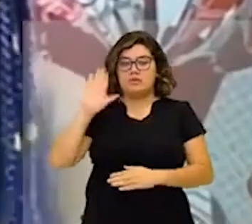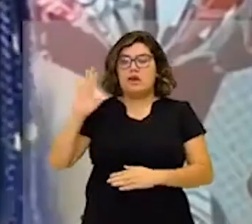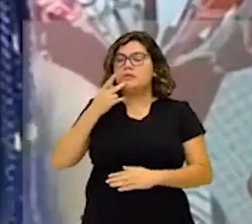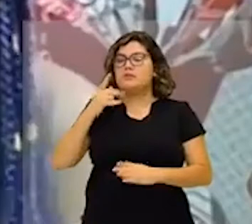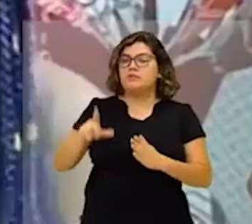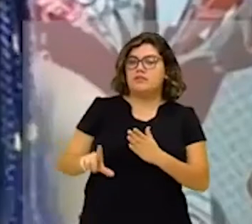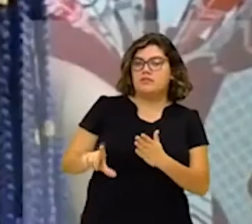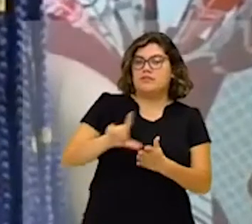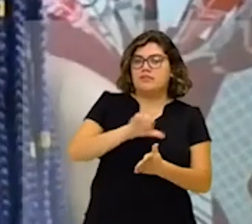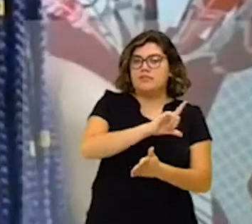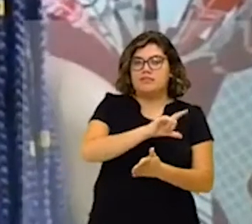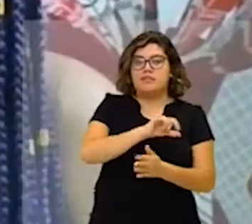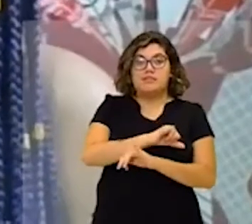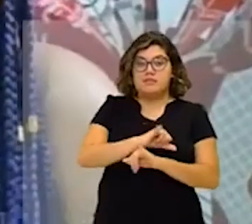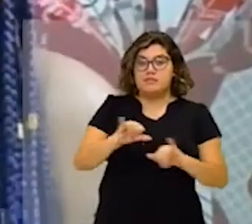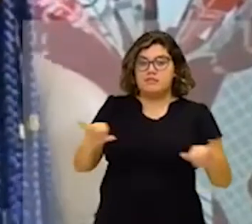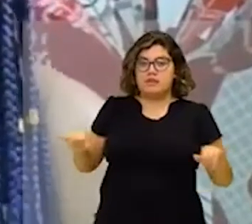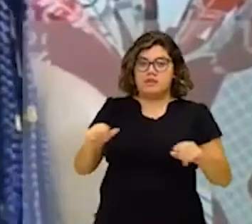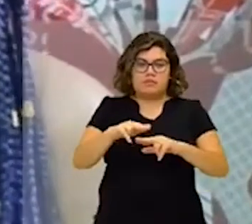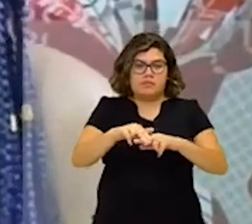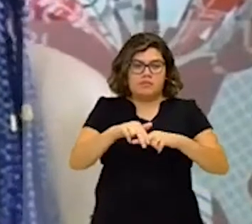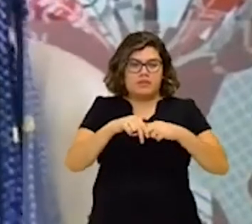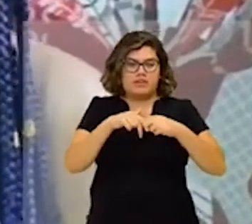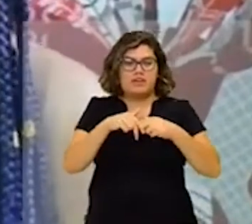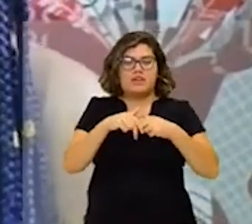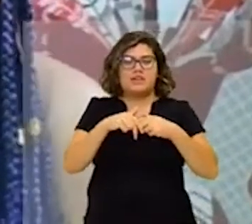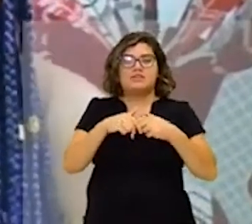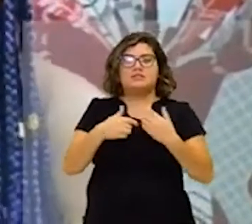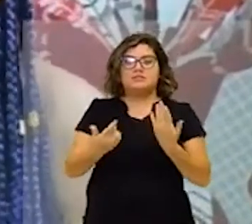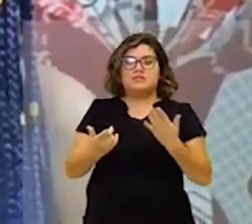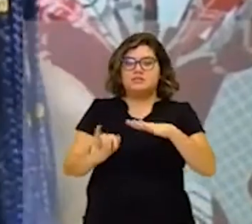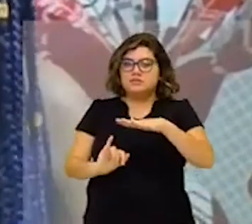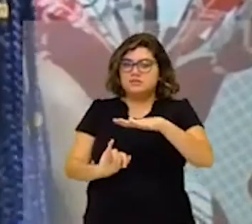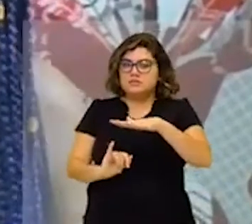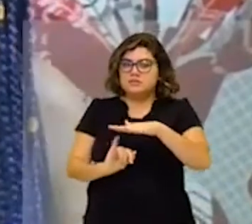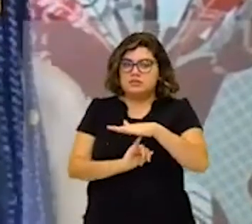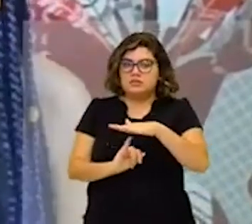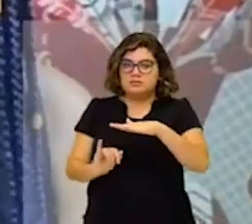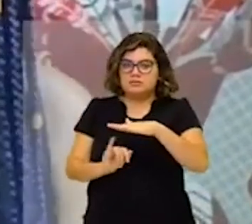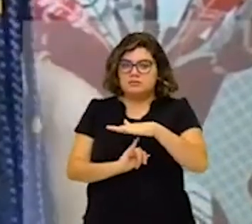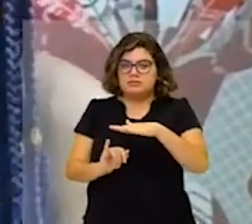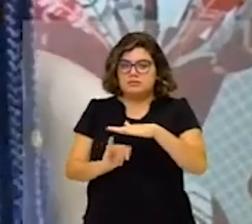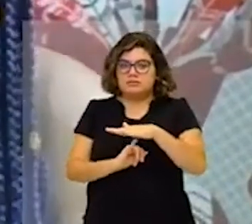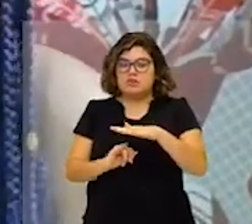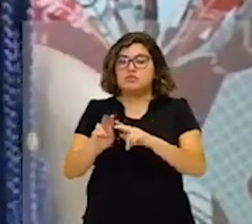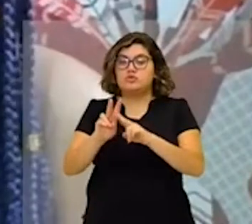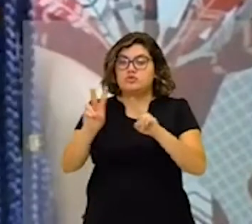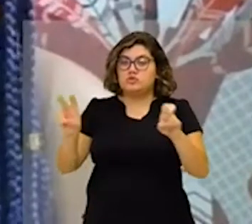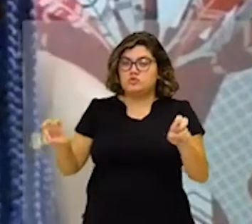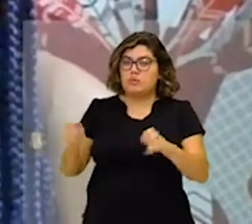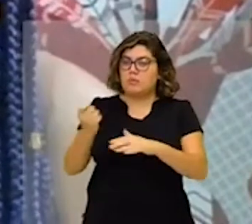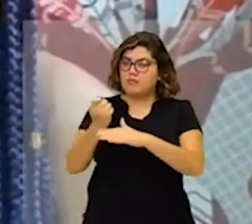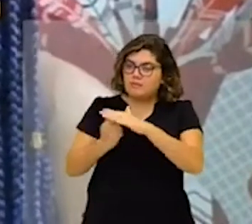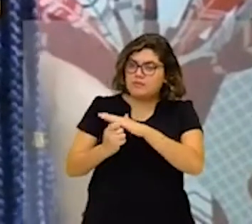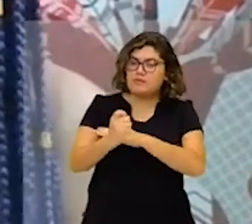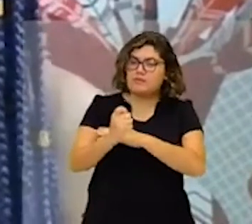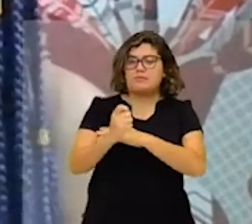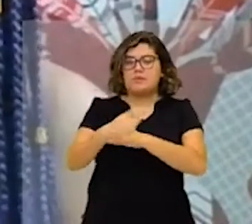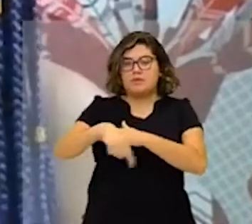informaram devido a a questão da informalidade a questão e se aumento dessas candidaturas acabam